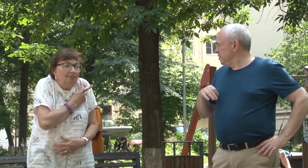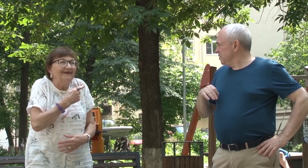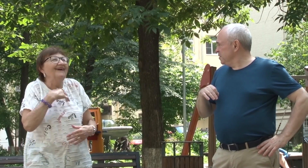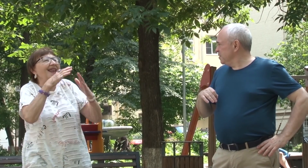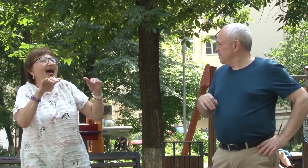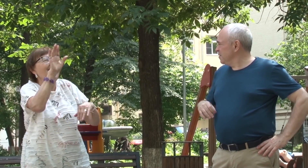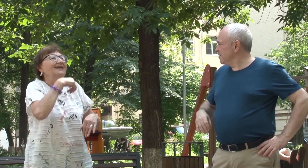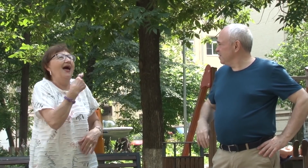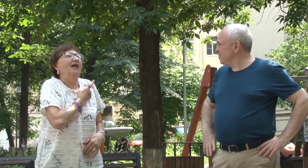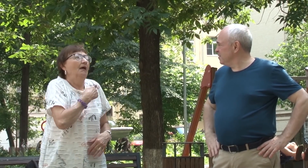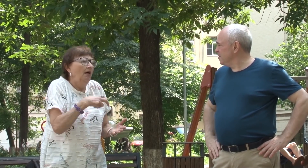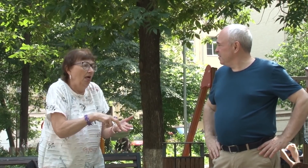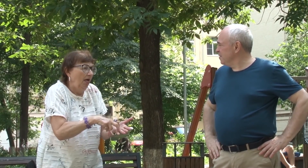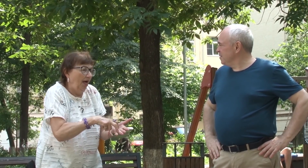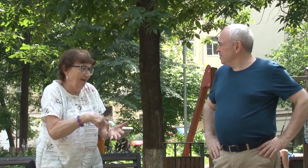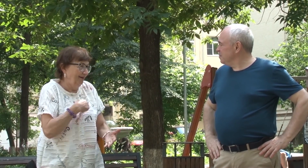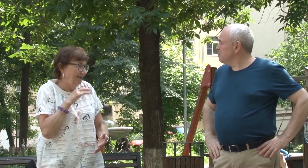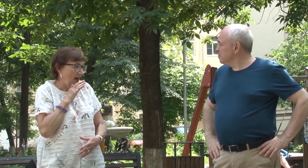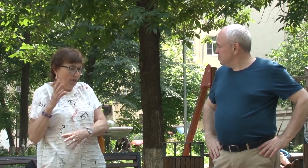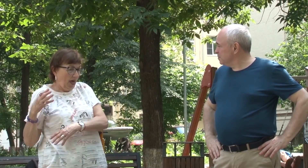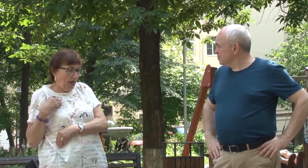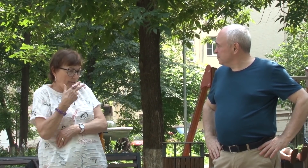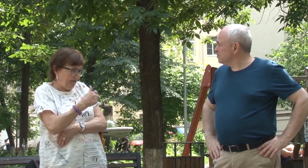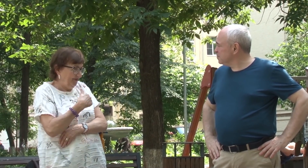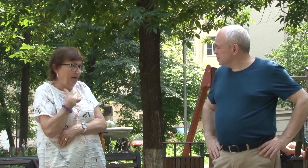В лагере одна спать я боялась. Так привыкла с мамой спать.